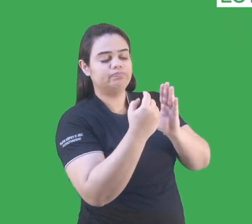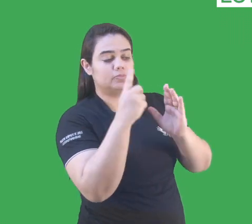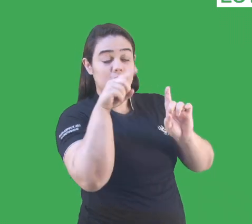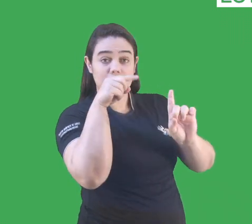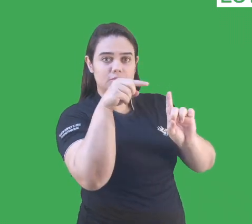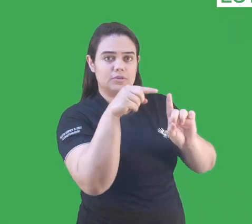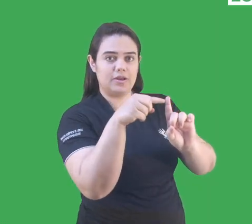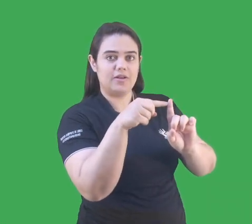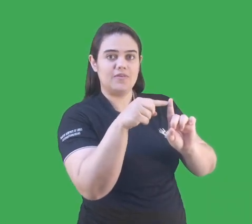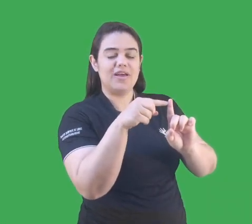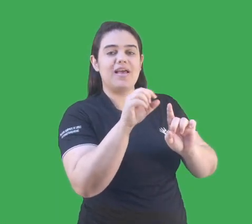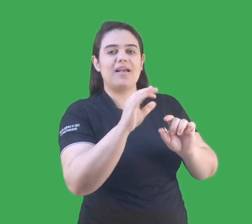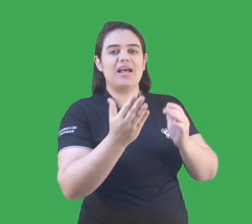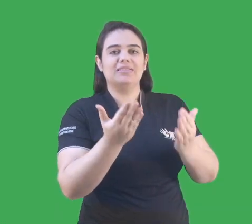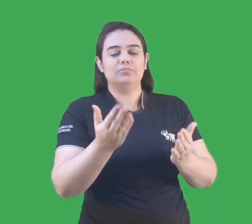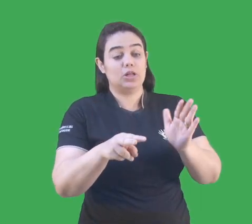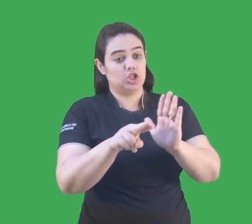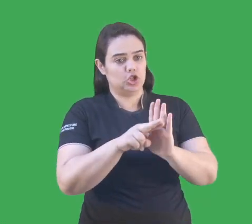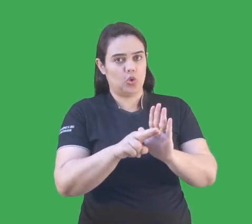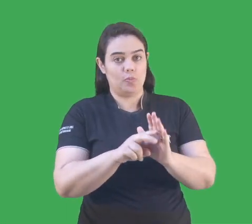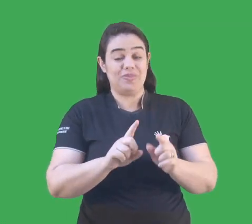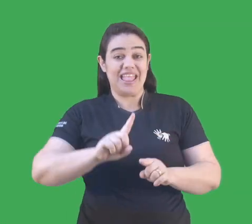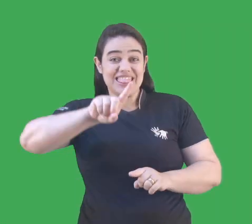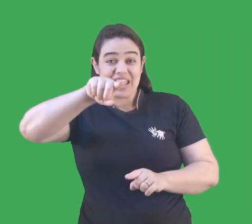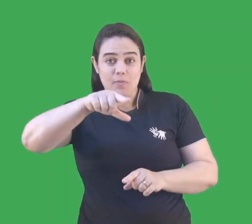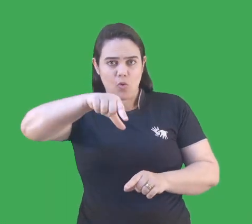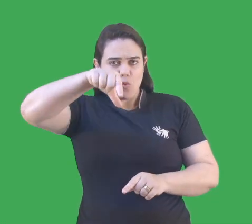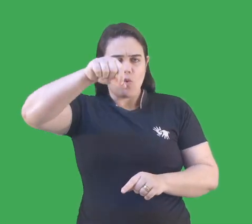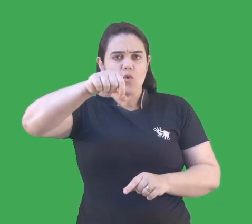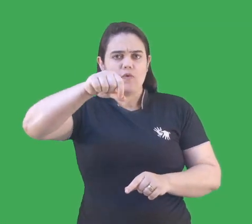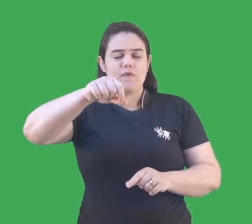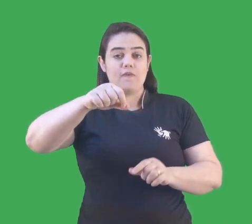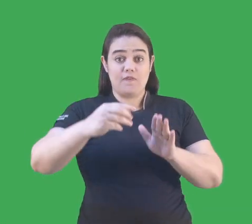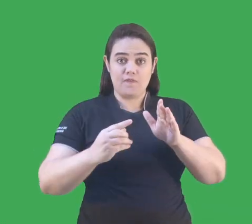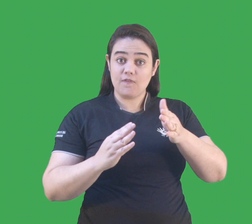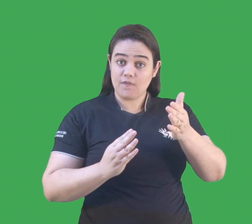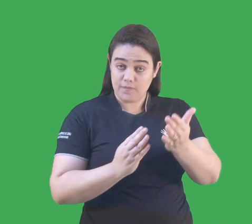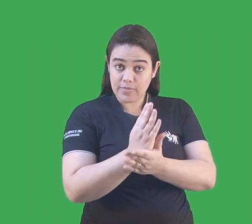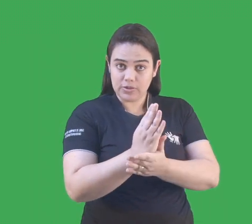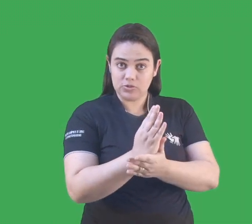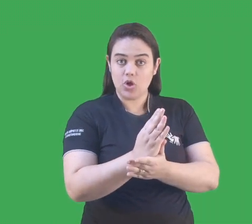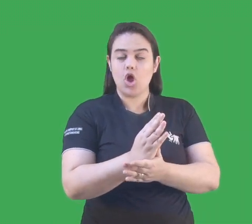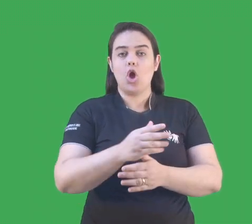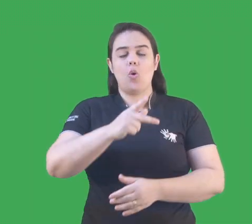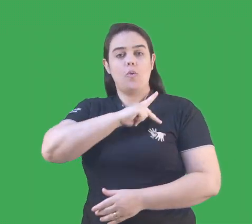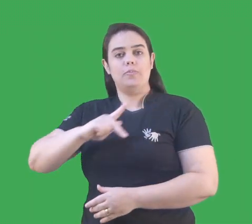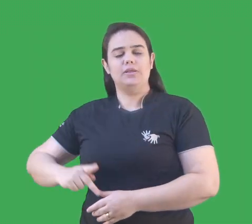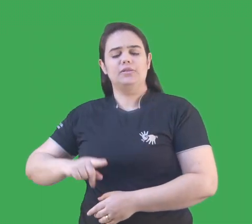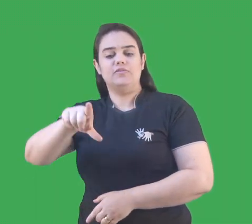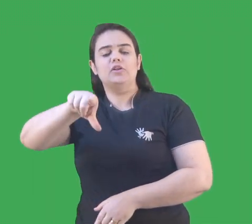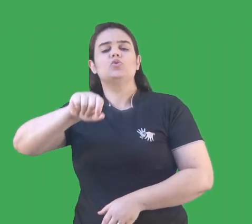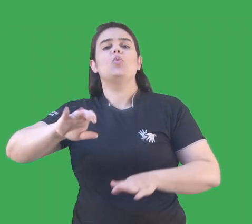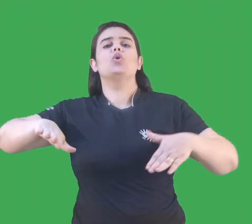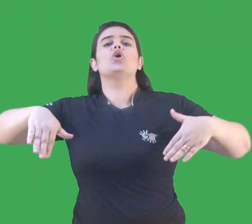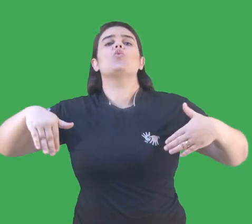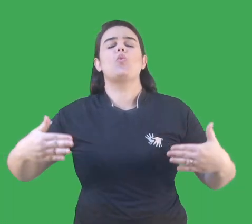A partir daí, a presidência da república terá a prerrogativa de nomear o dirigente máximo do IFMS,